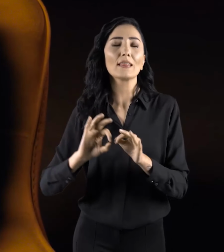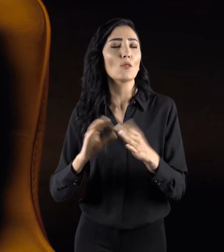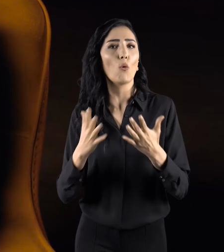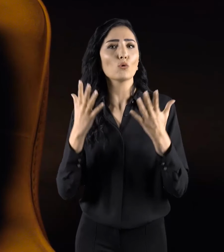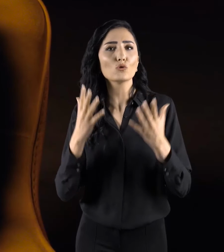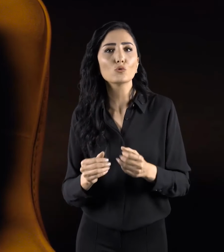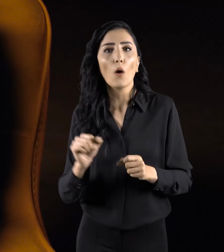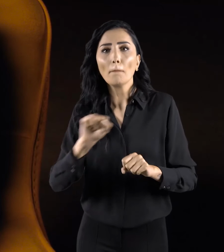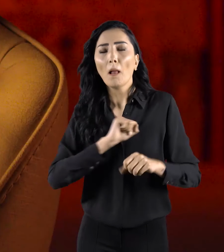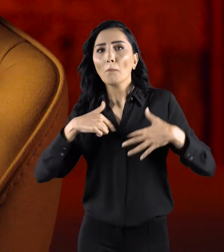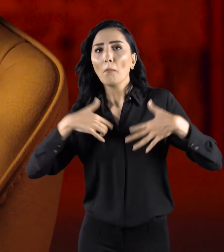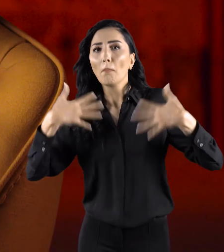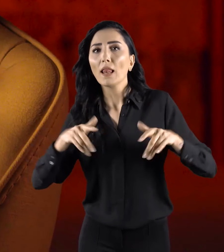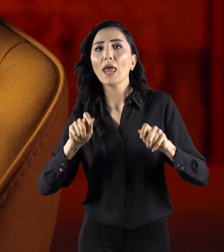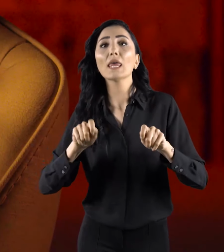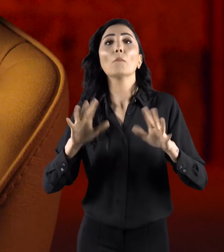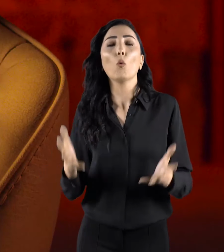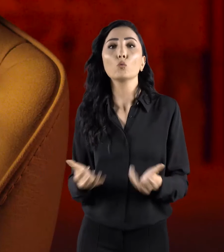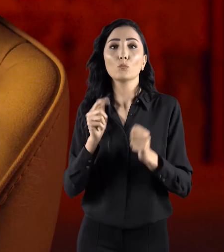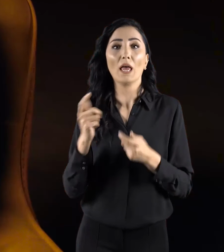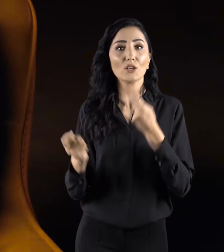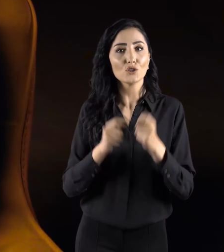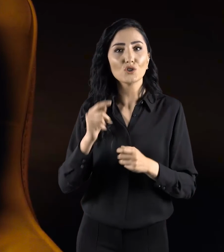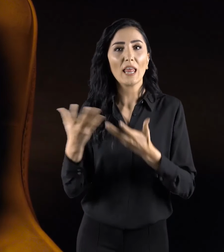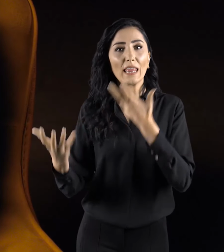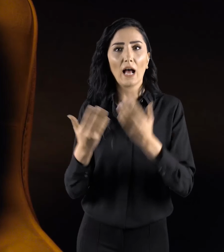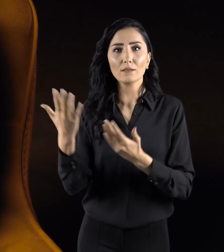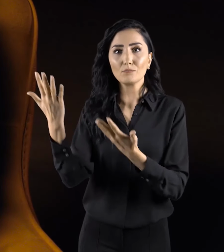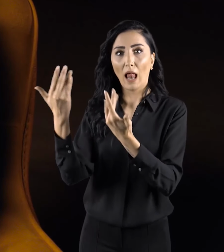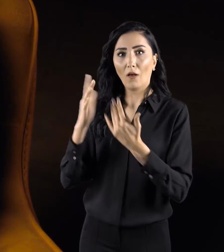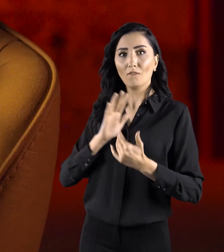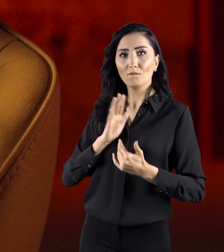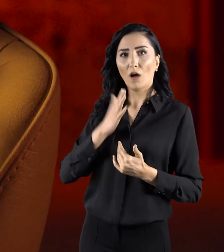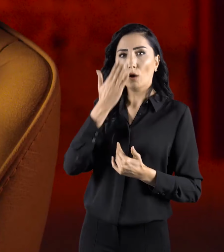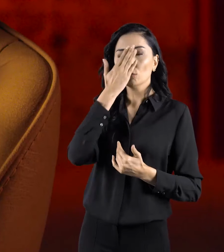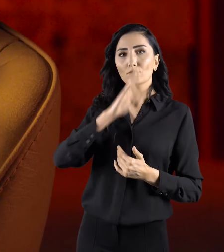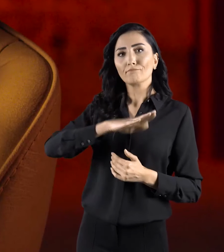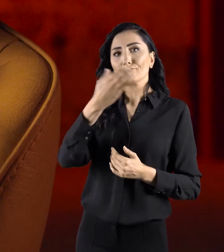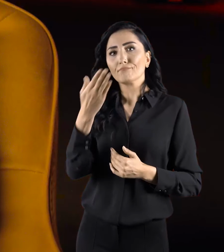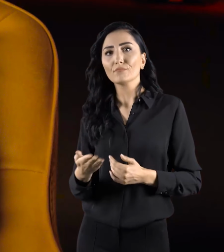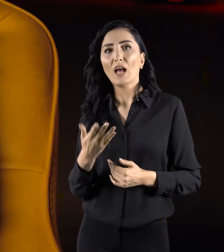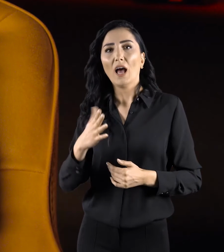olsun paniğe kapılmadan kurtuluş planı yapın. Yangının geliş yönünde yüzüstü uzanın, karbon